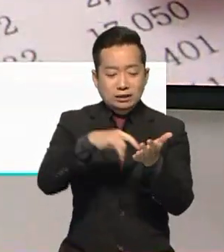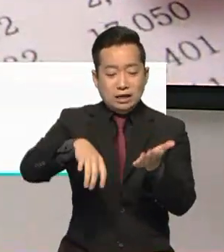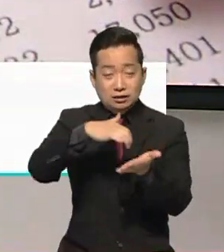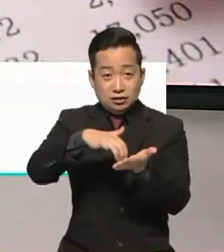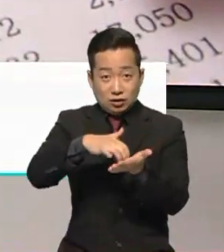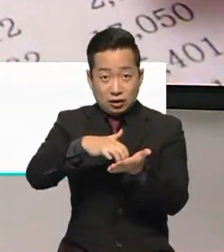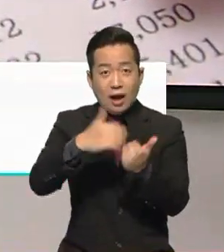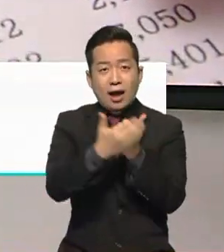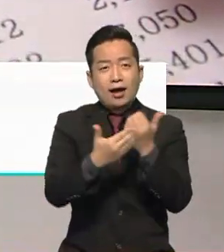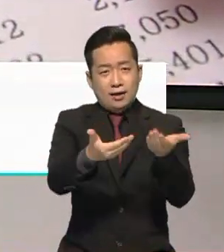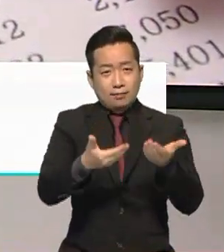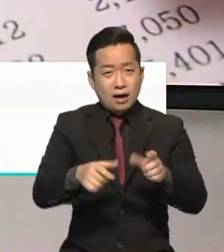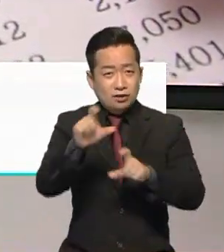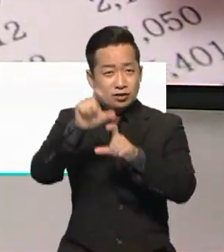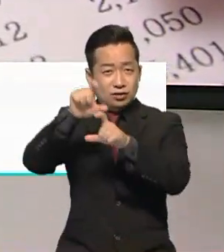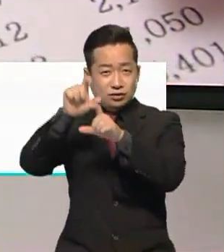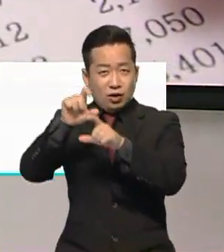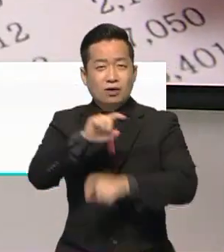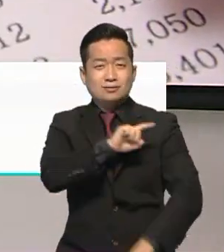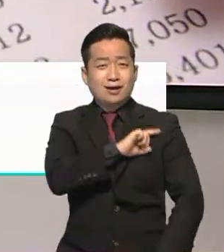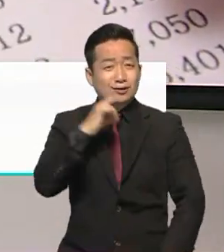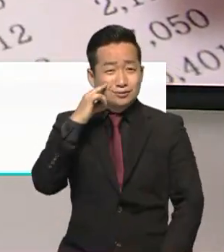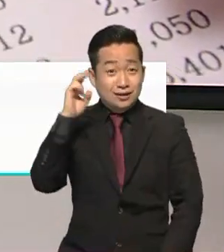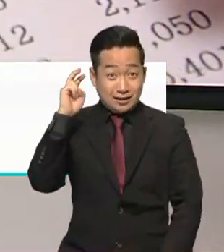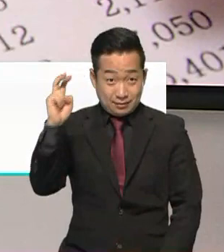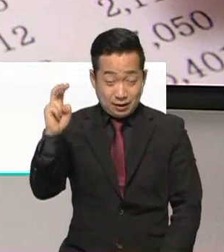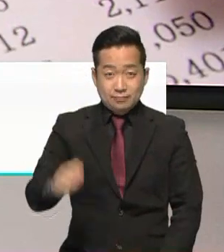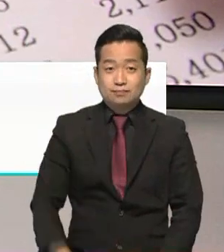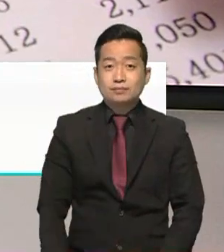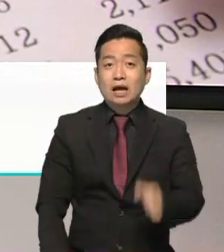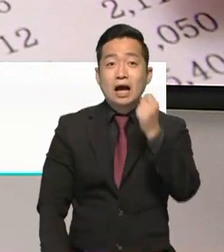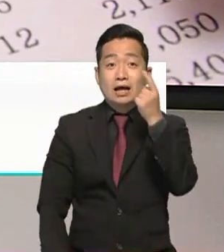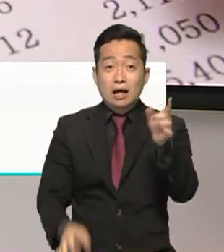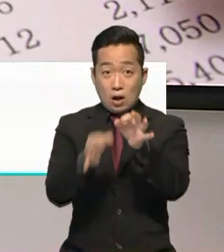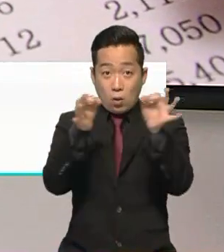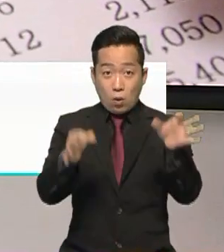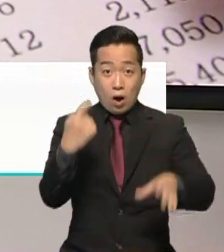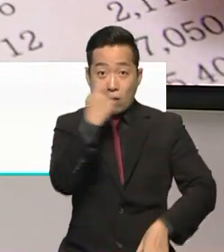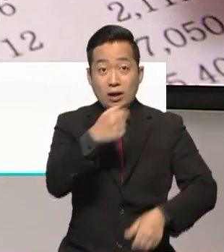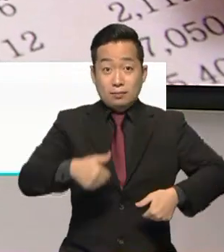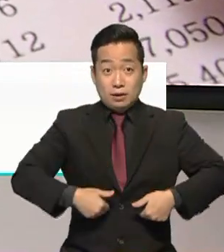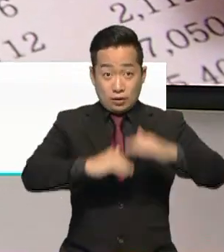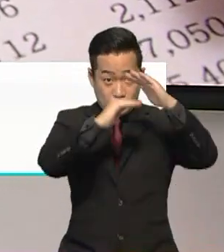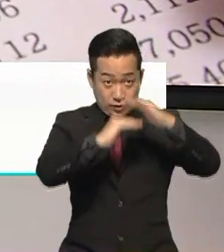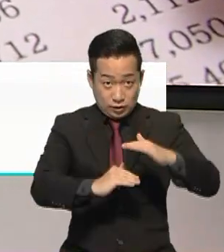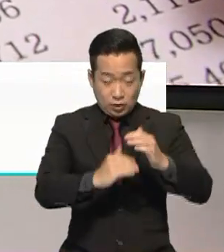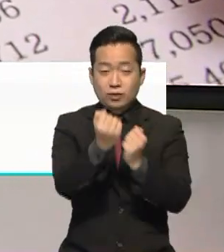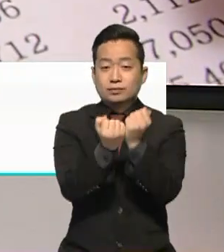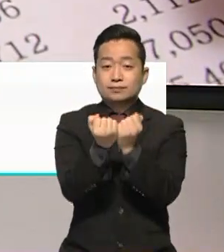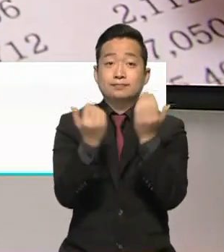수 있을지가 제일 궁금하실 텐데요. 남은 한 달 동안 확인해야 할 부분들 조윤하 기자가 설명해 드립니다.